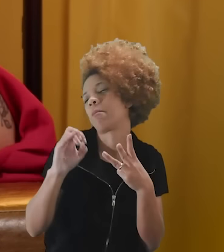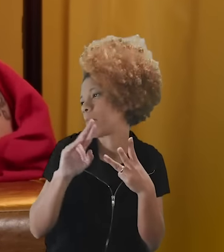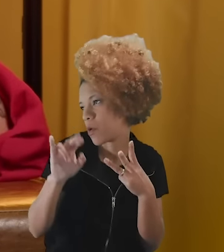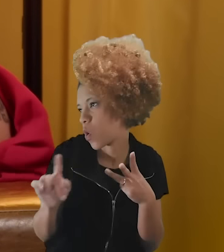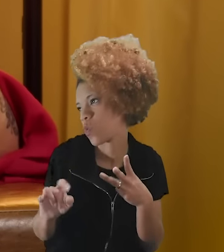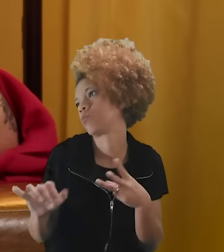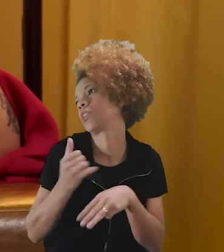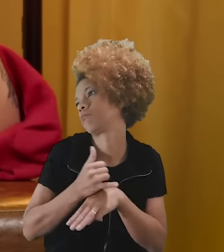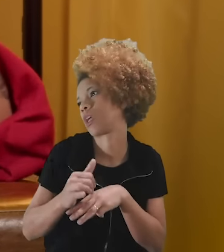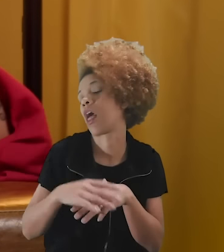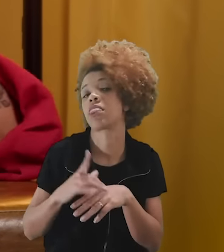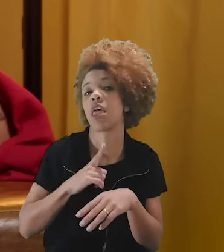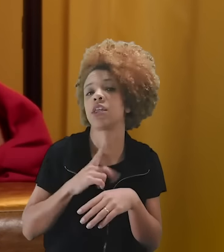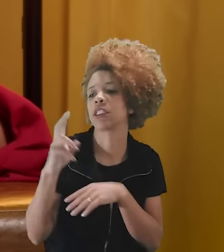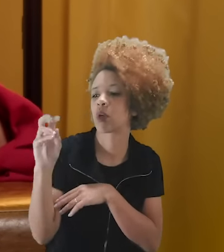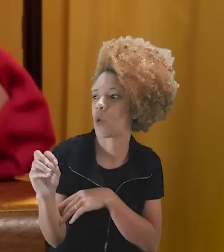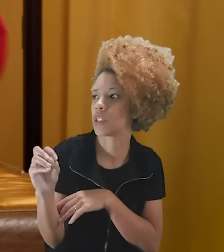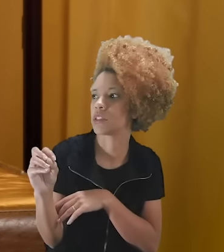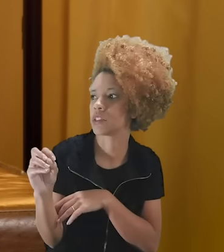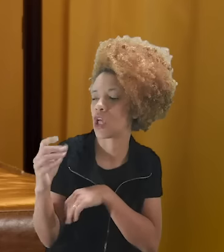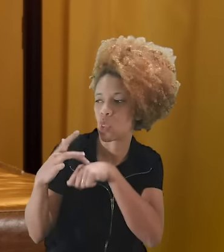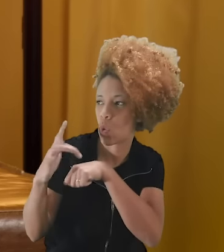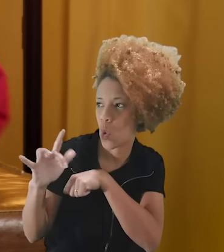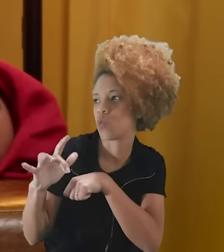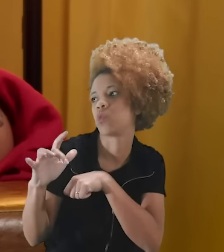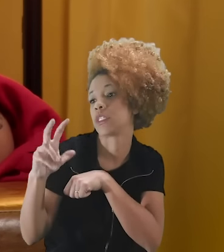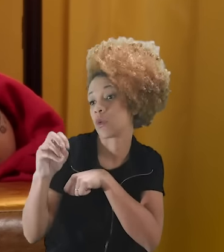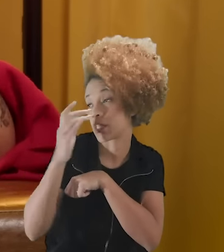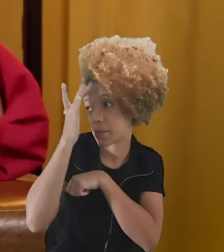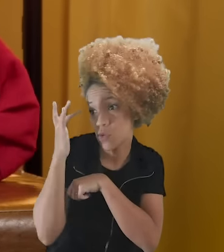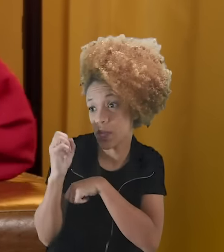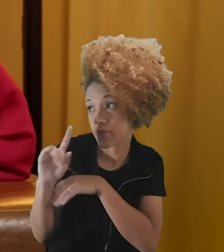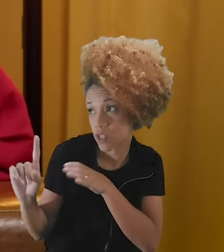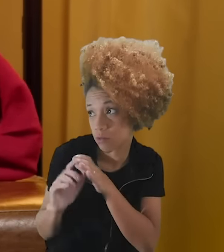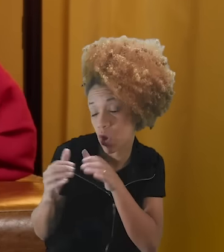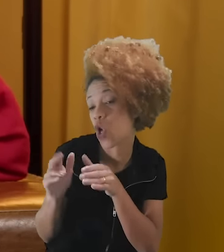lá só cabem 50 Slots de pessoas no ranking de ouro então se você tá Entre 50 já seu nome já